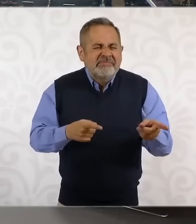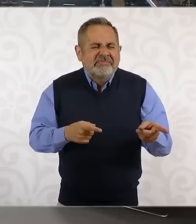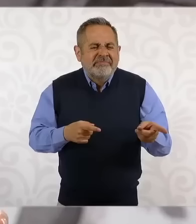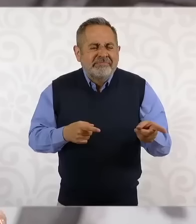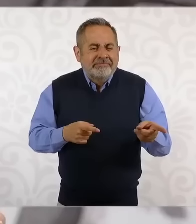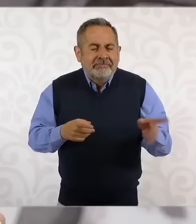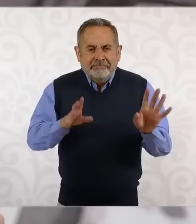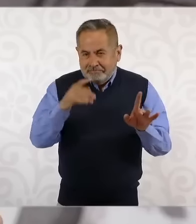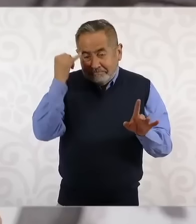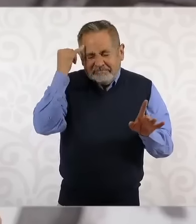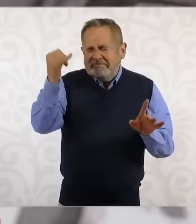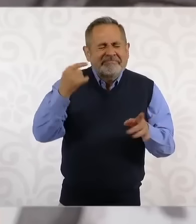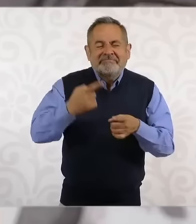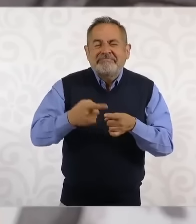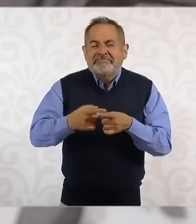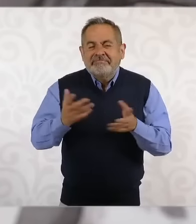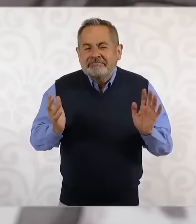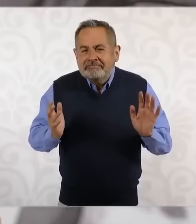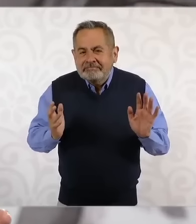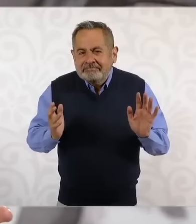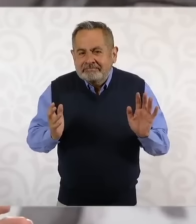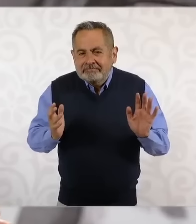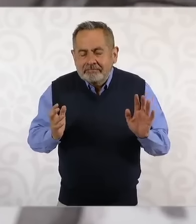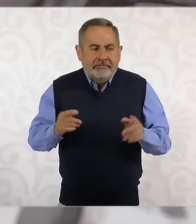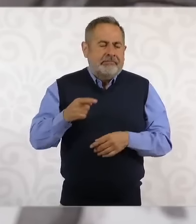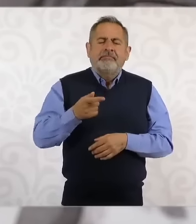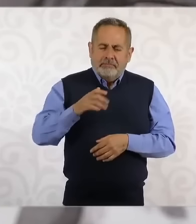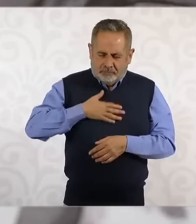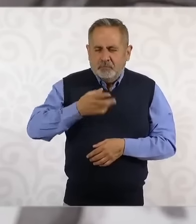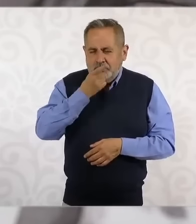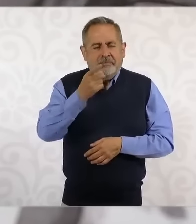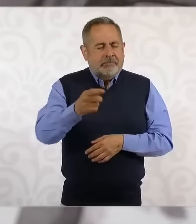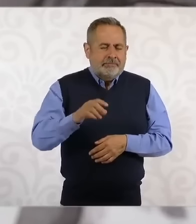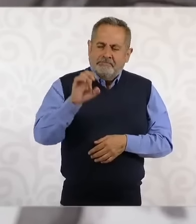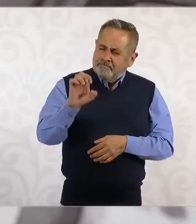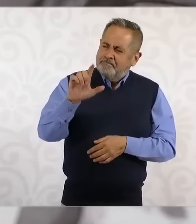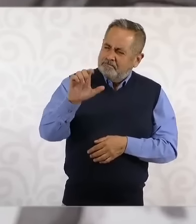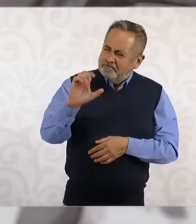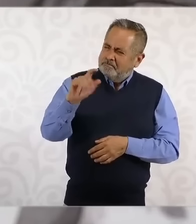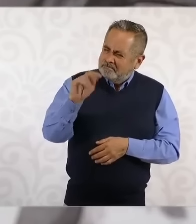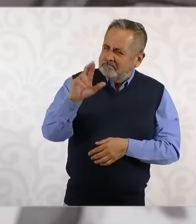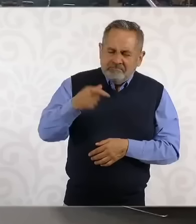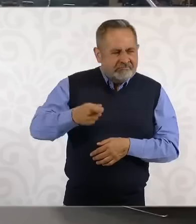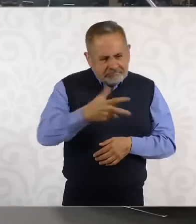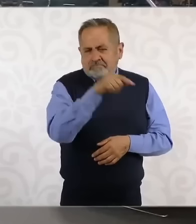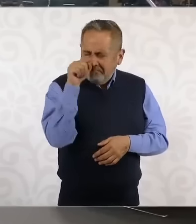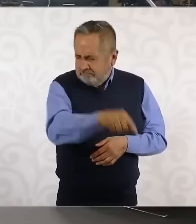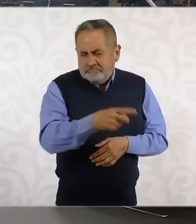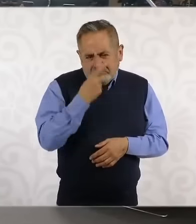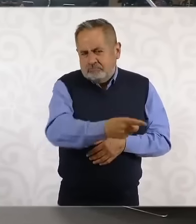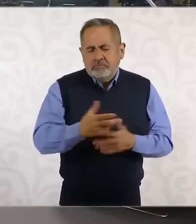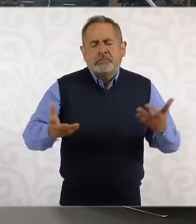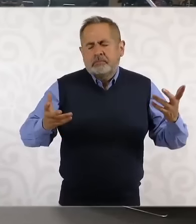Bueno, Electra, yo lo voy a decir otras.